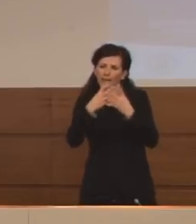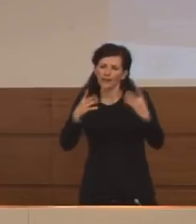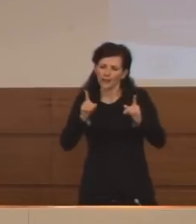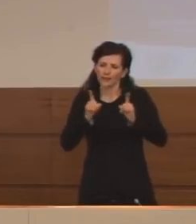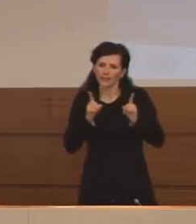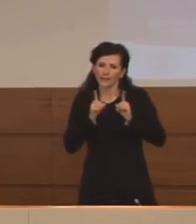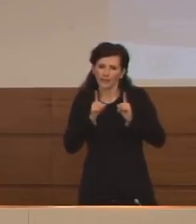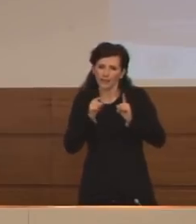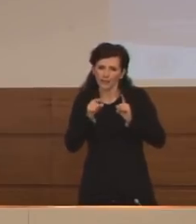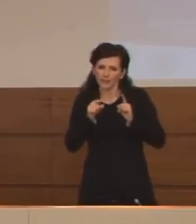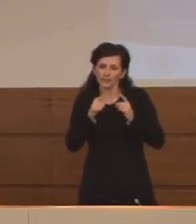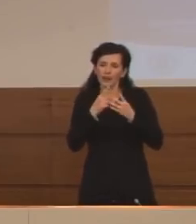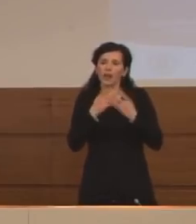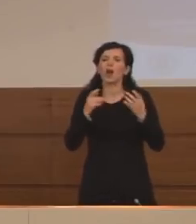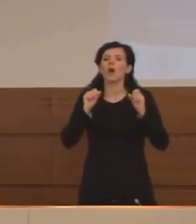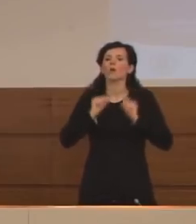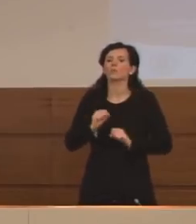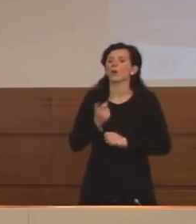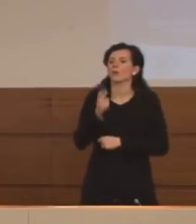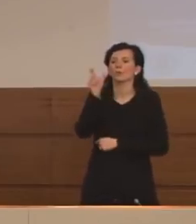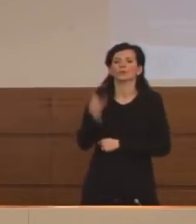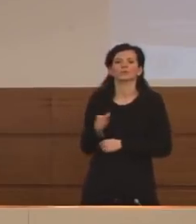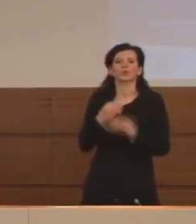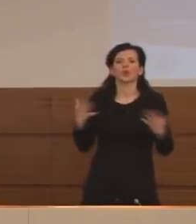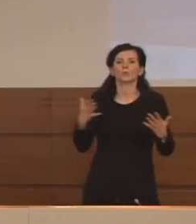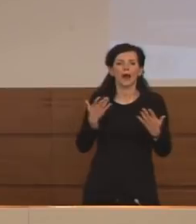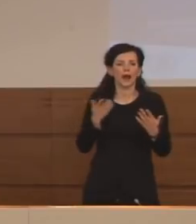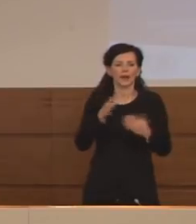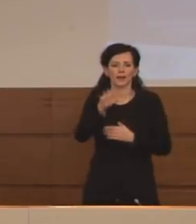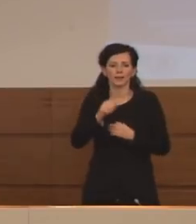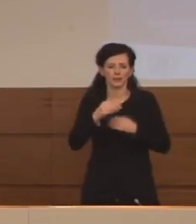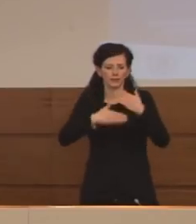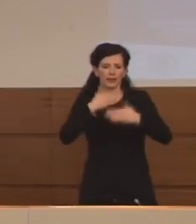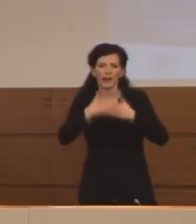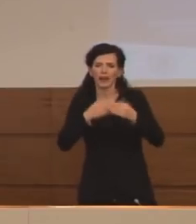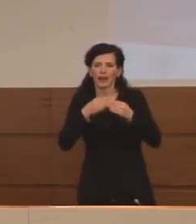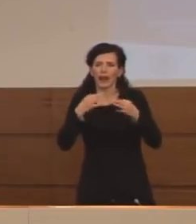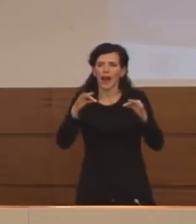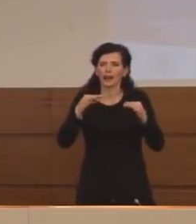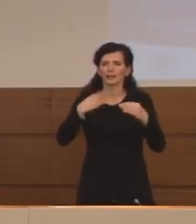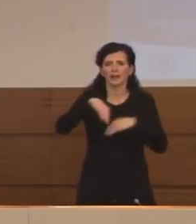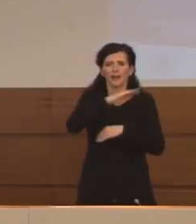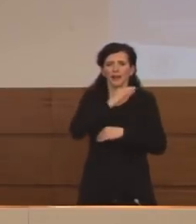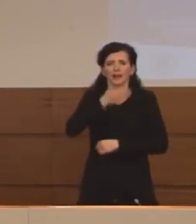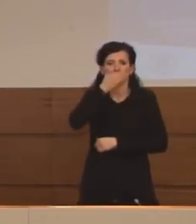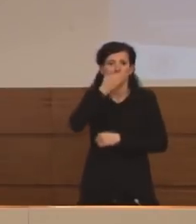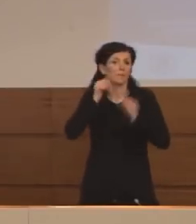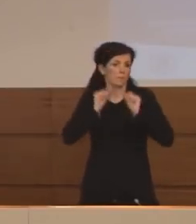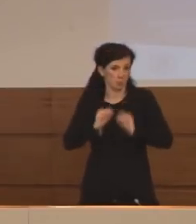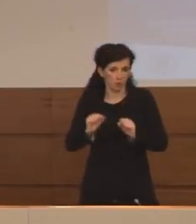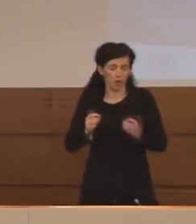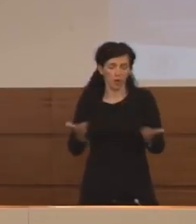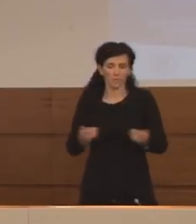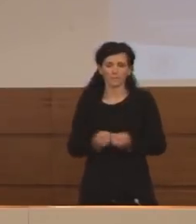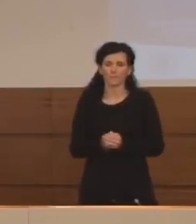Dopodiché uno può coprirsi la bocca con qualsiasi pezzo di stoffa o di carta. Ora, è vero quello che dice l'OMS.